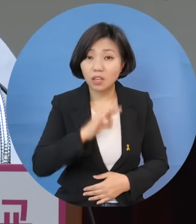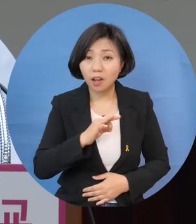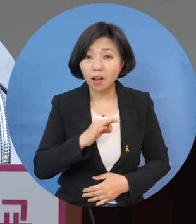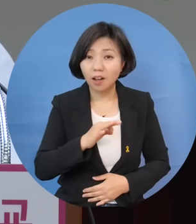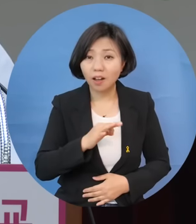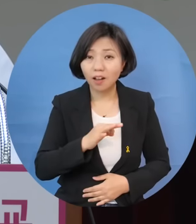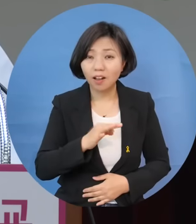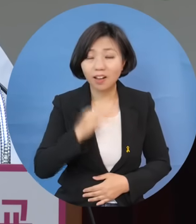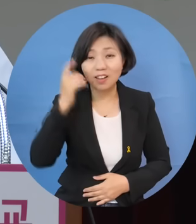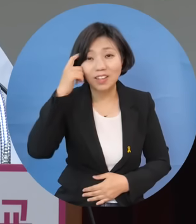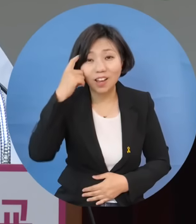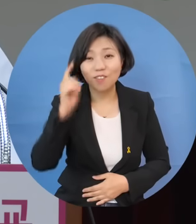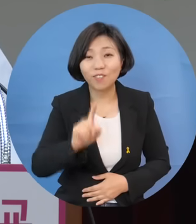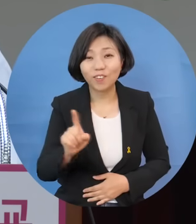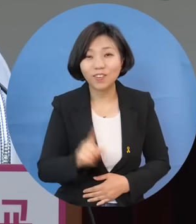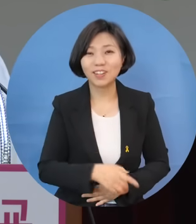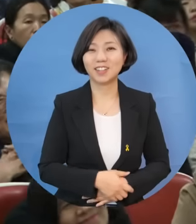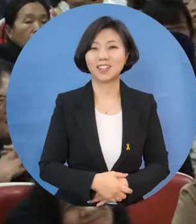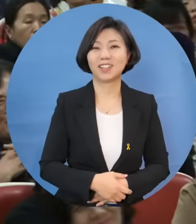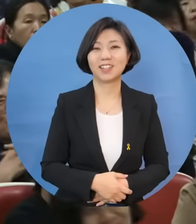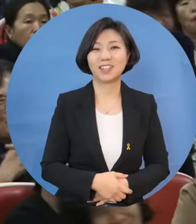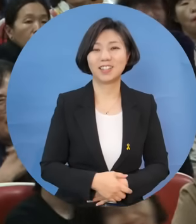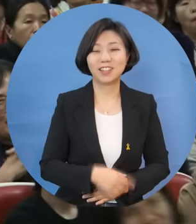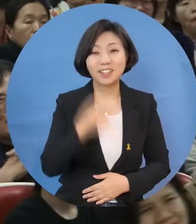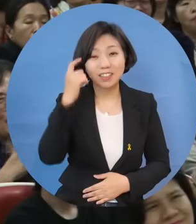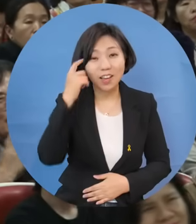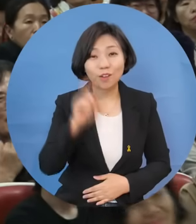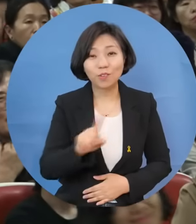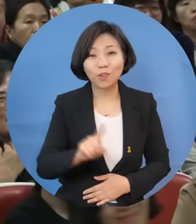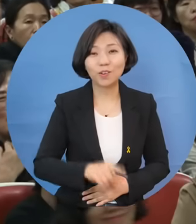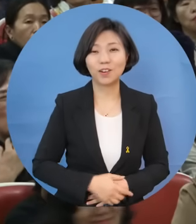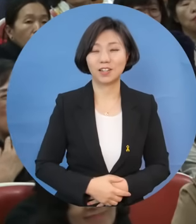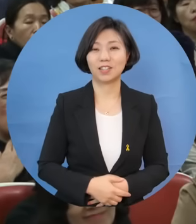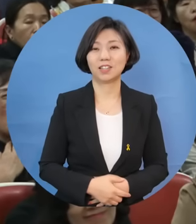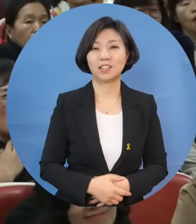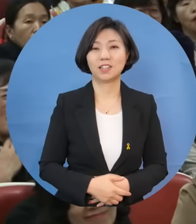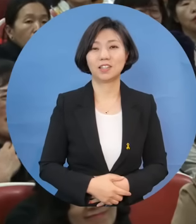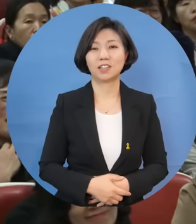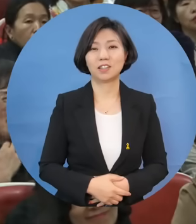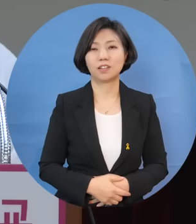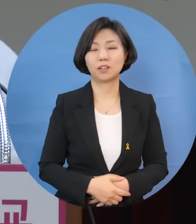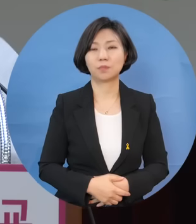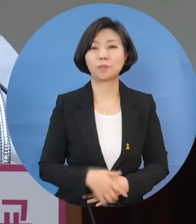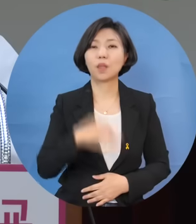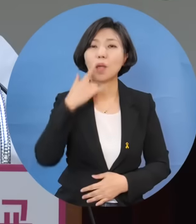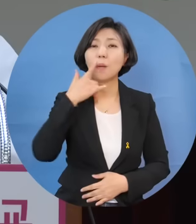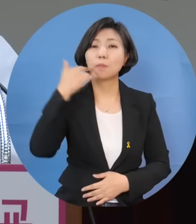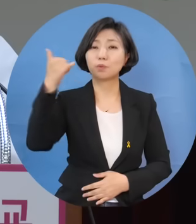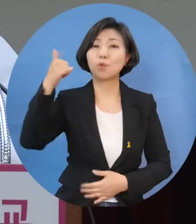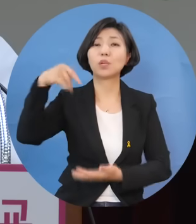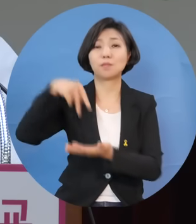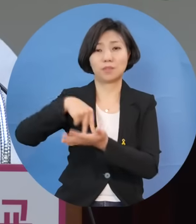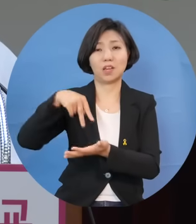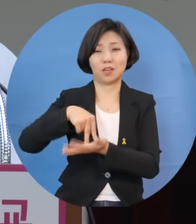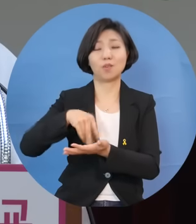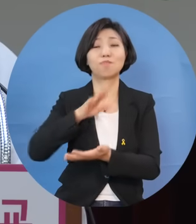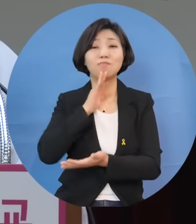어떻게 생각하세요? (청중 / 스님 웃음) (스님 웃음) 어떻게 생각해요? 부모님의 입장에서는 맞는 말인데